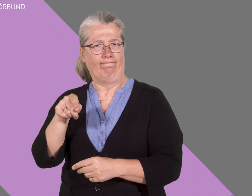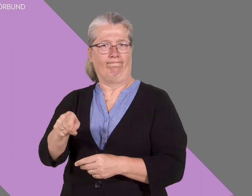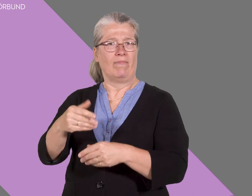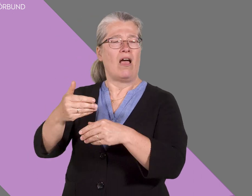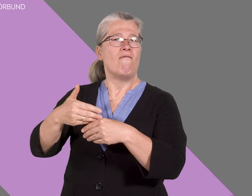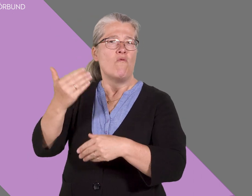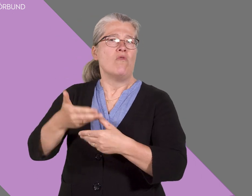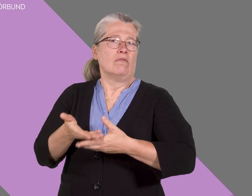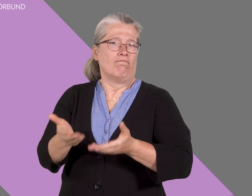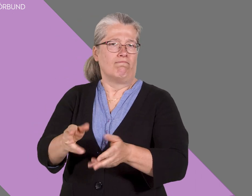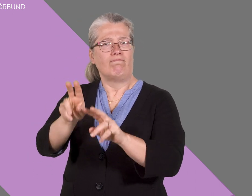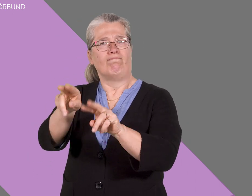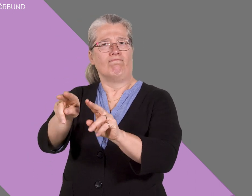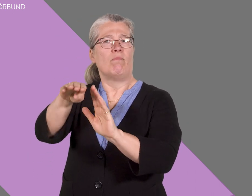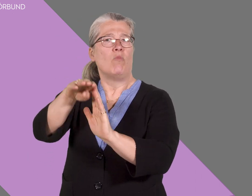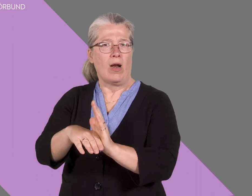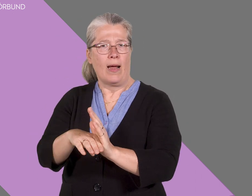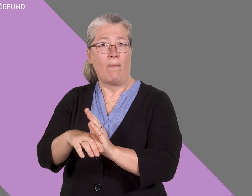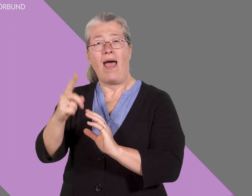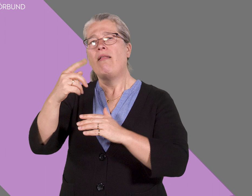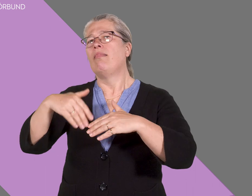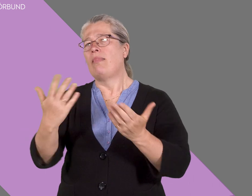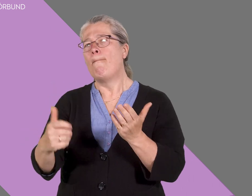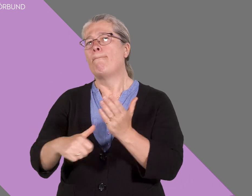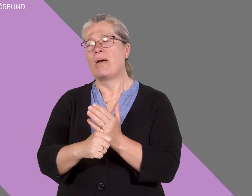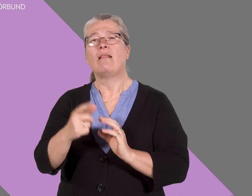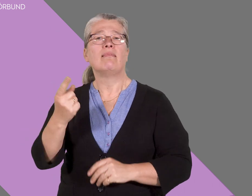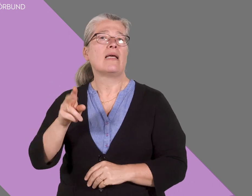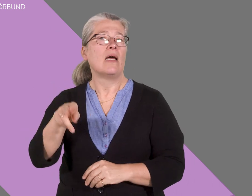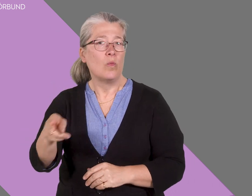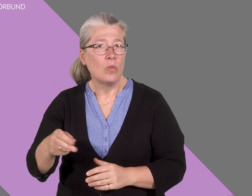publikbiljetten för en dag kostar 10 euro.